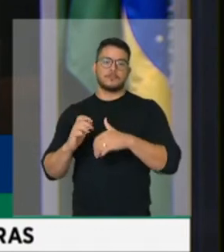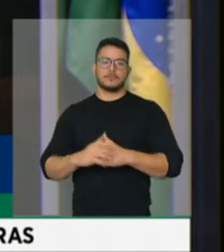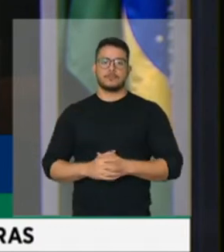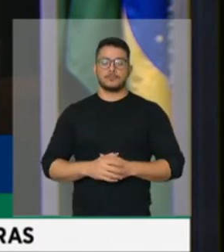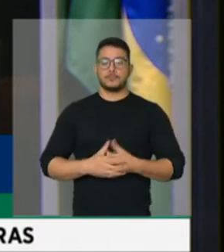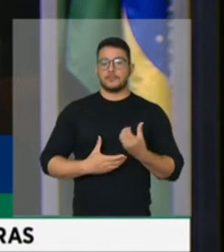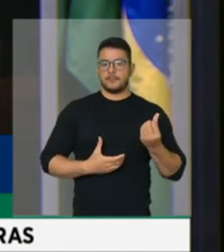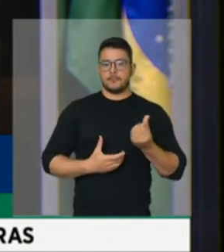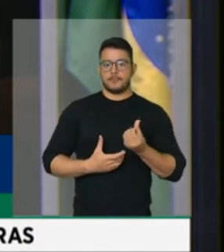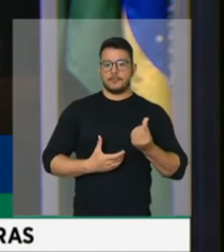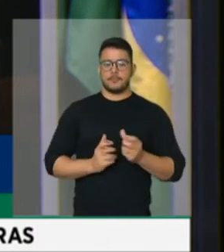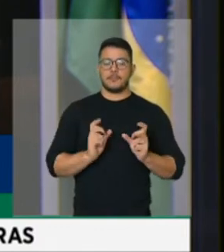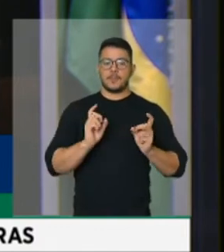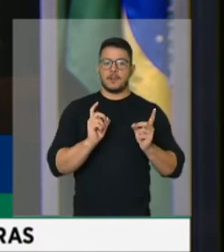INVESTIDORES INSTITUCIONAIS. CINCO. CONTRATO DA